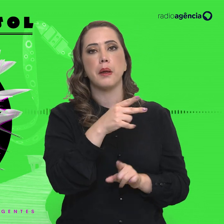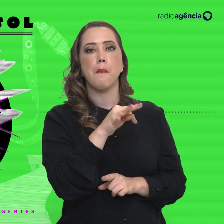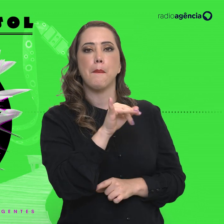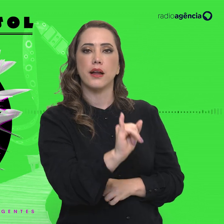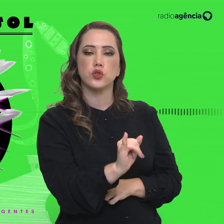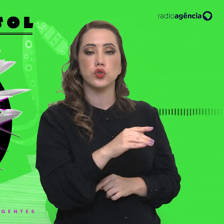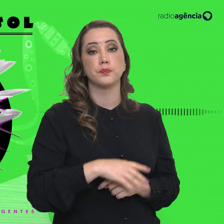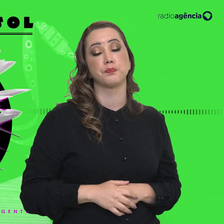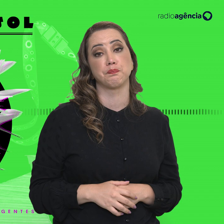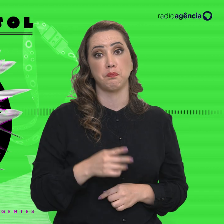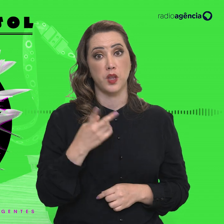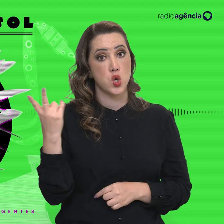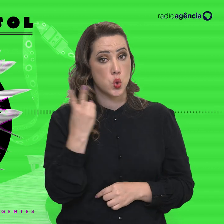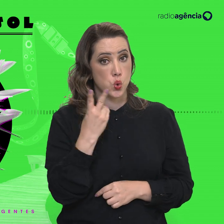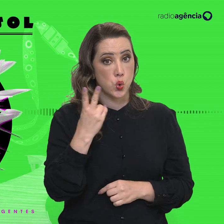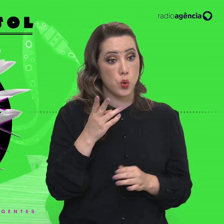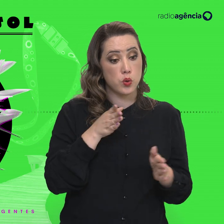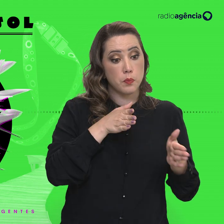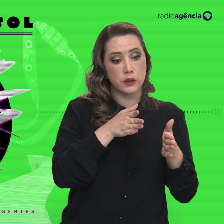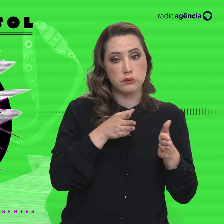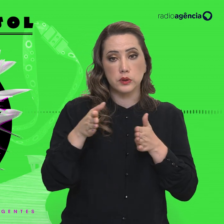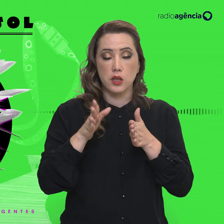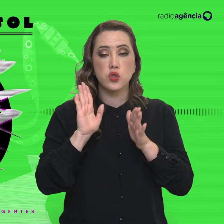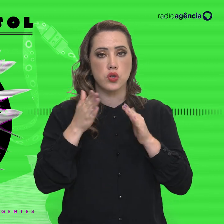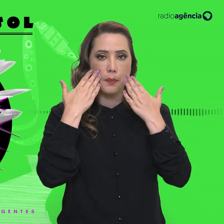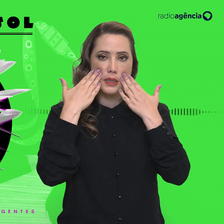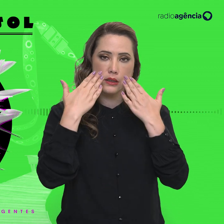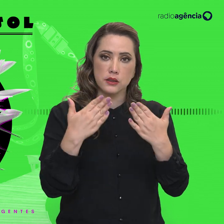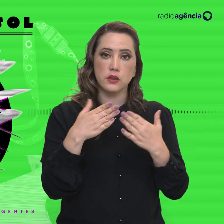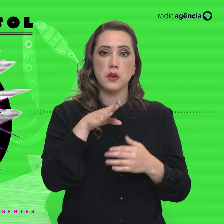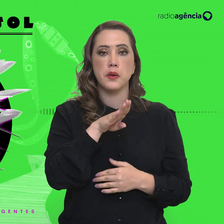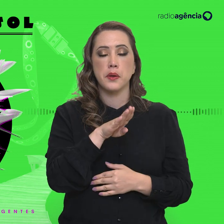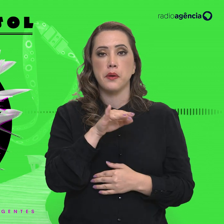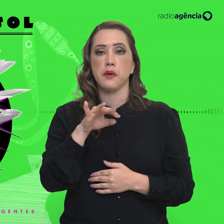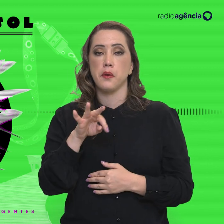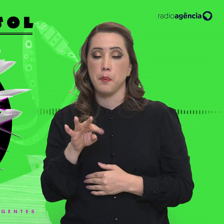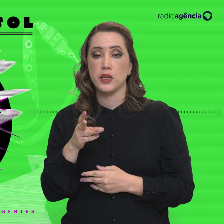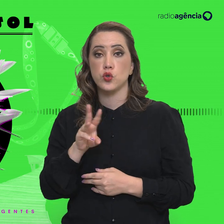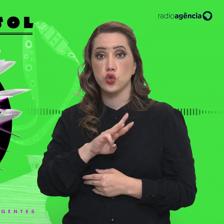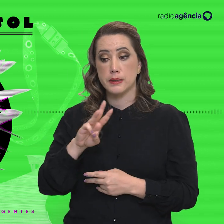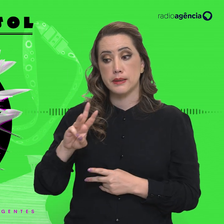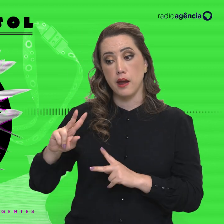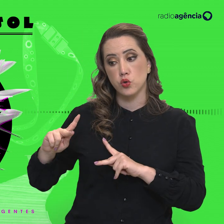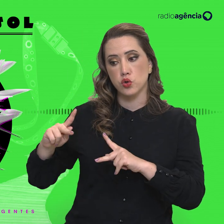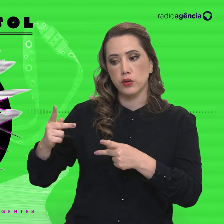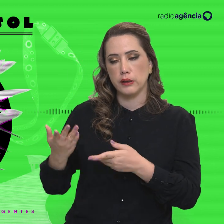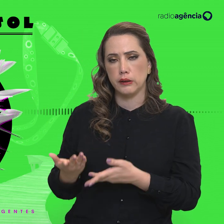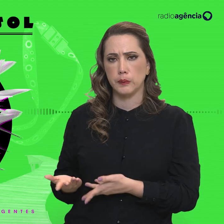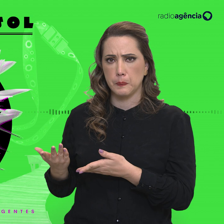[Patrícia] Os episódios das duas primeiras temporadas já estão disponíveis em bit.ly/episodiosraros.